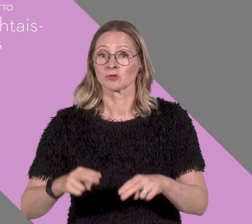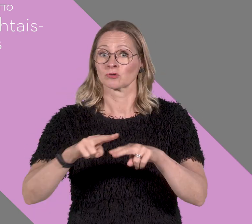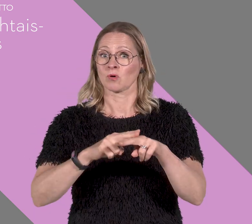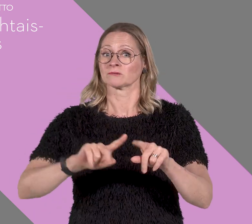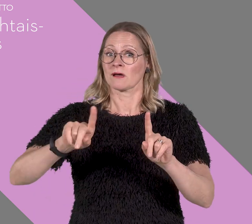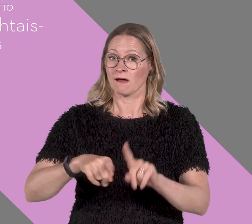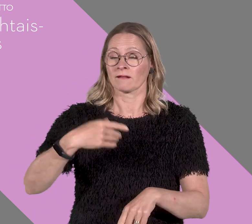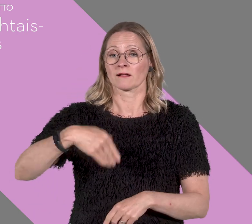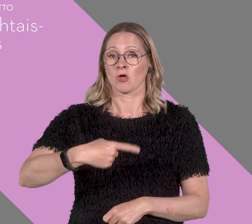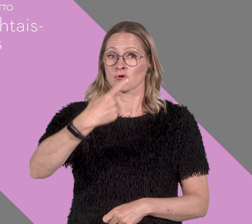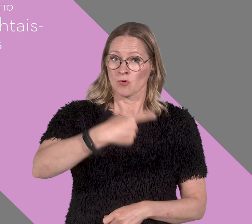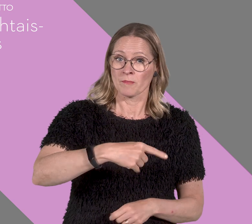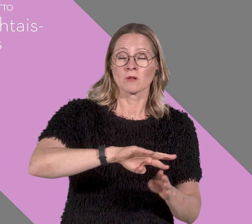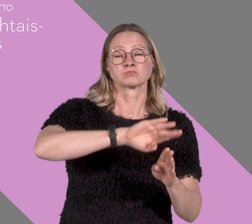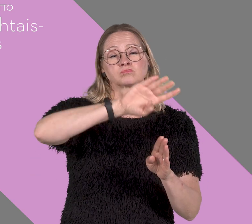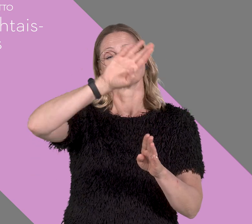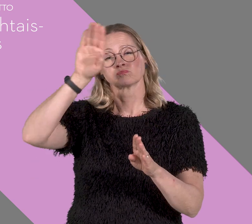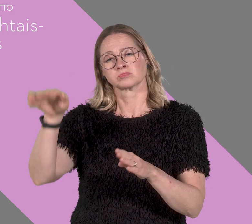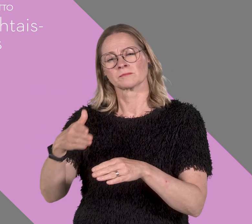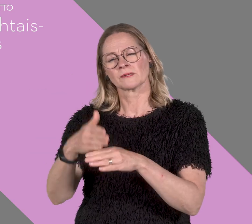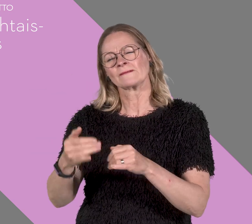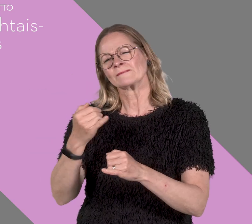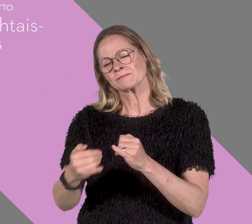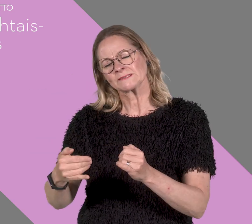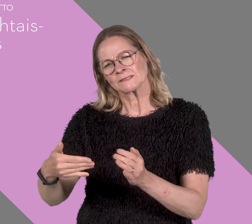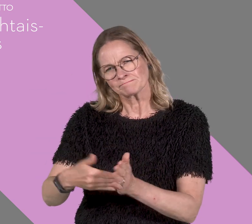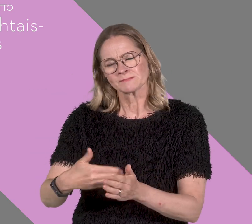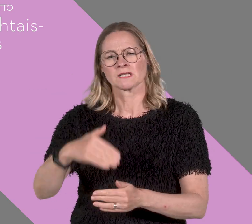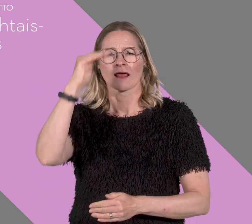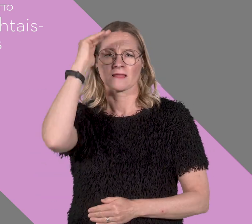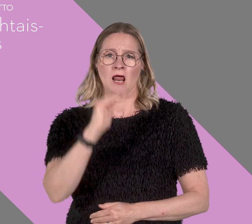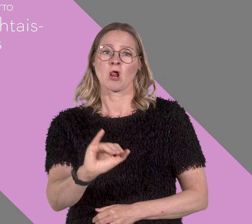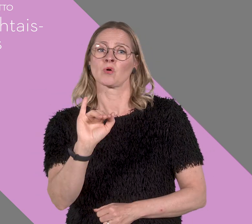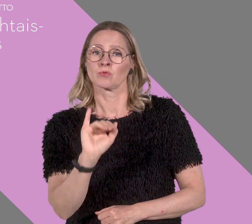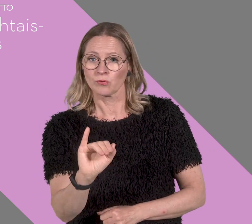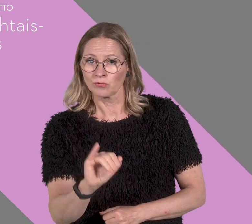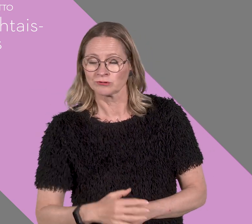Kokous alkaa kello 10.00 ja päättyy viimeistään kello 18.00.